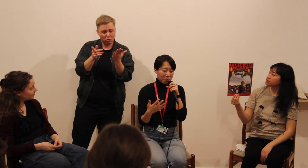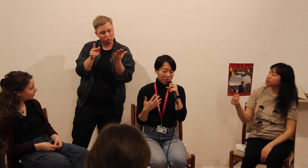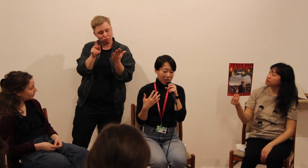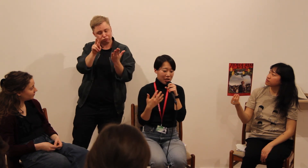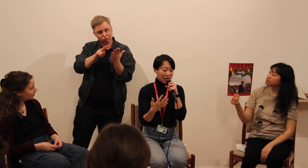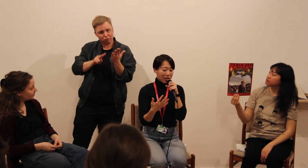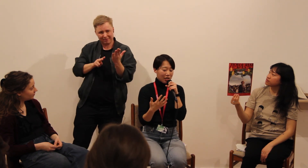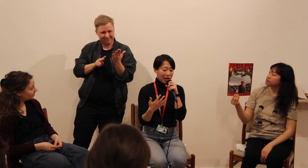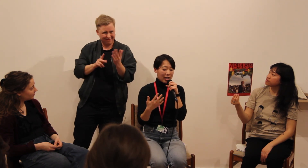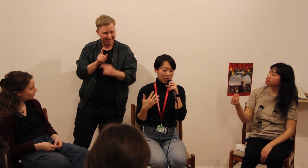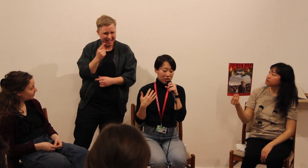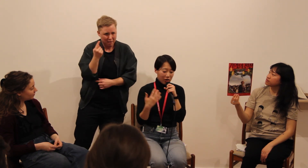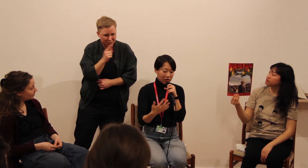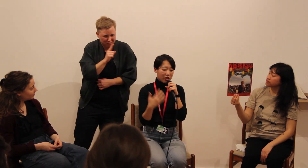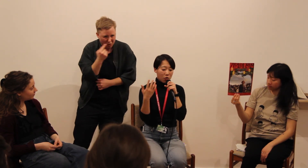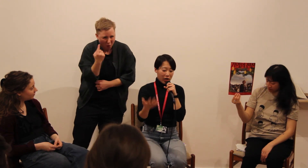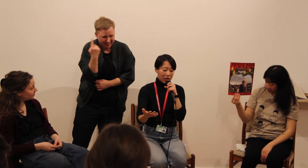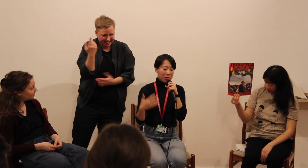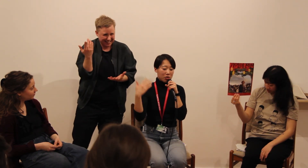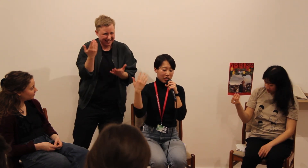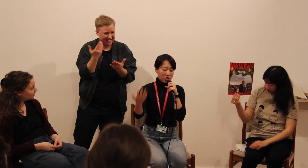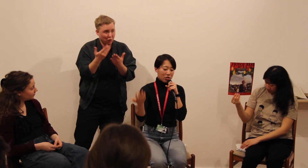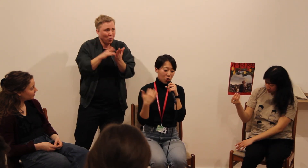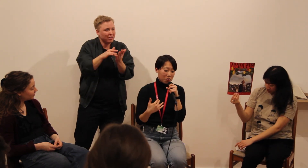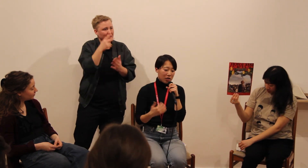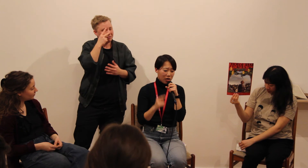Also sagten sie mir immer: